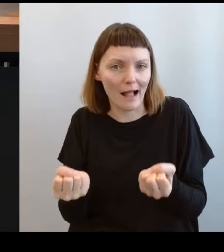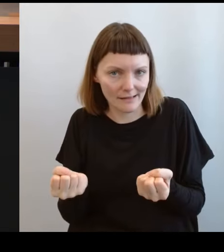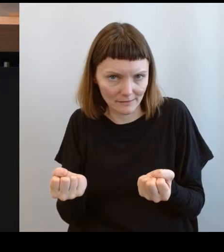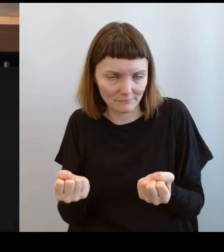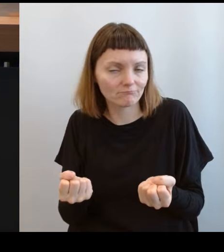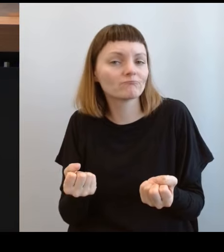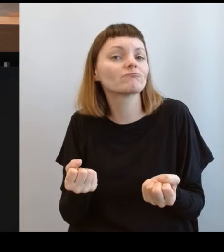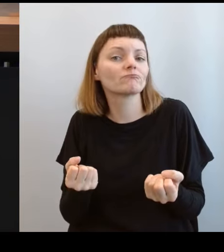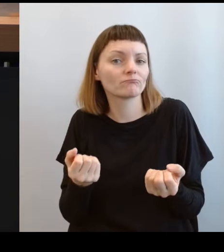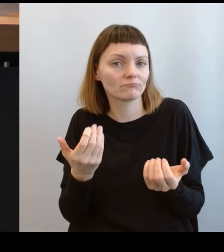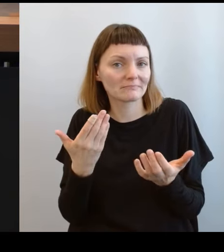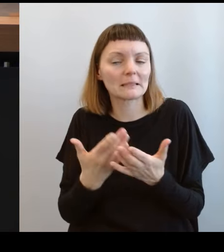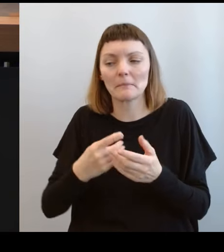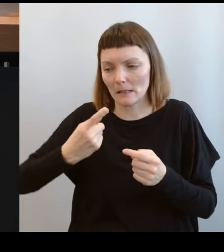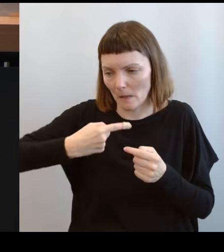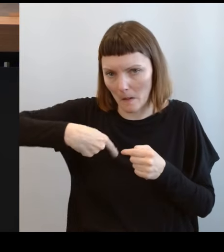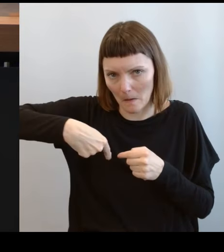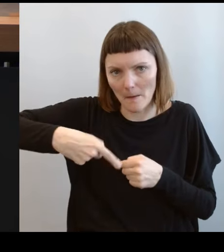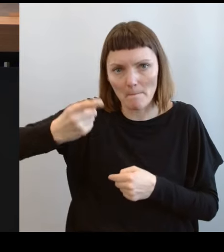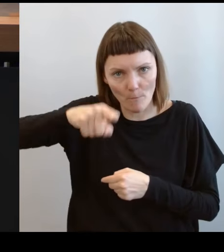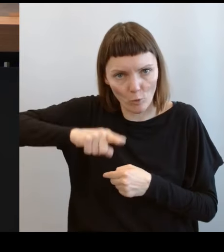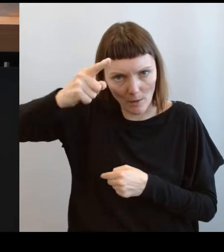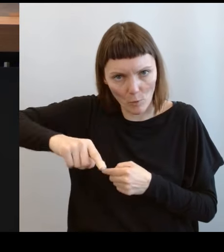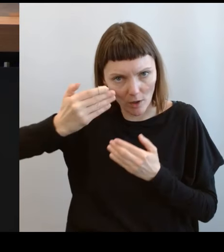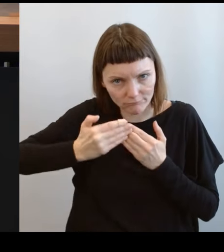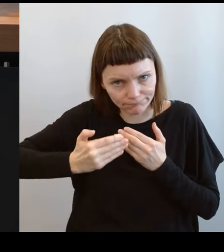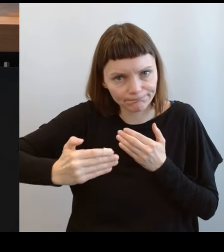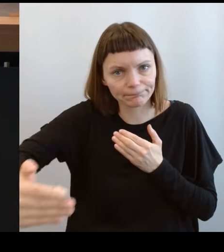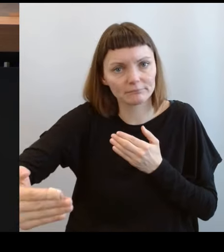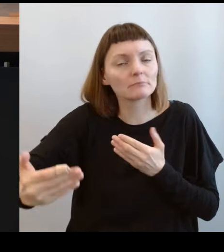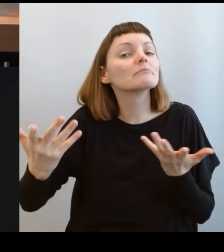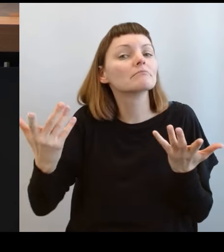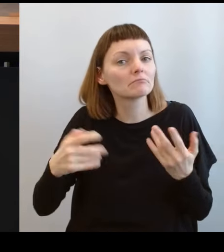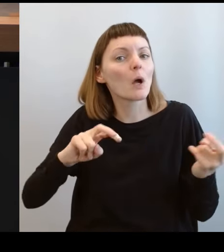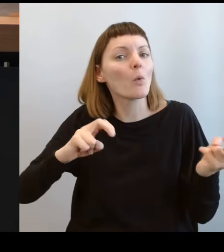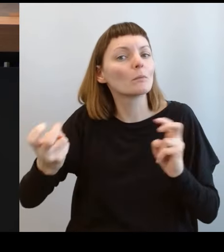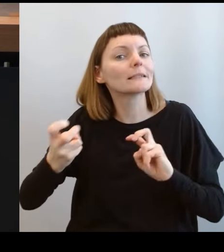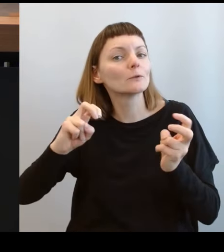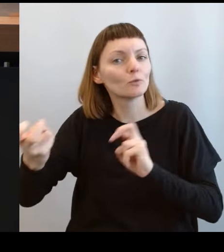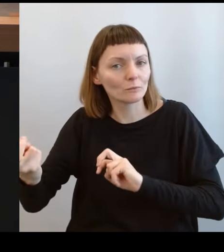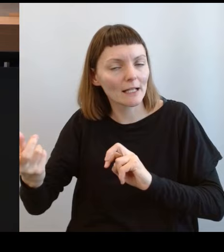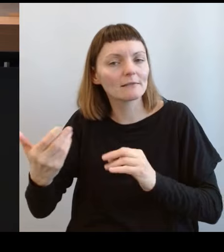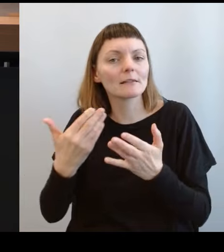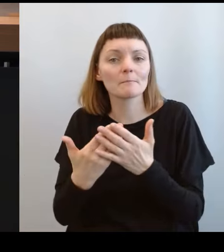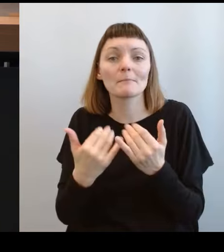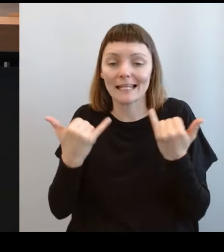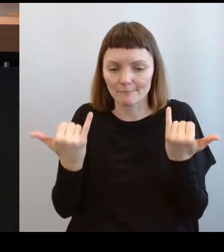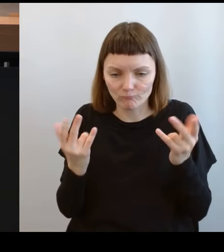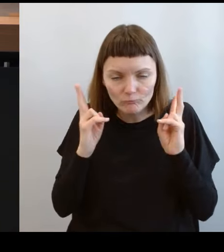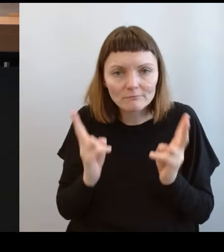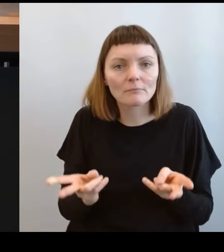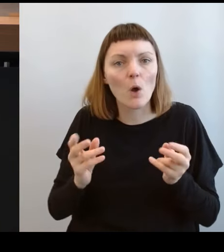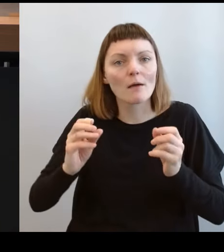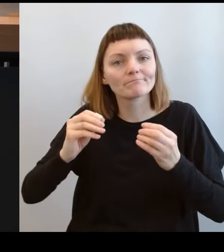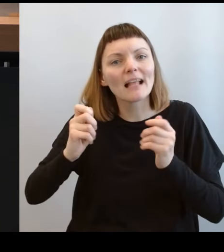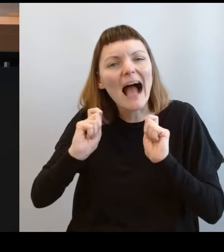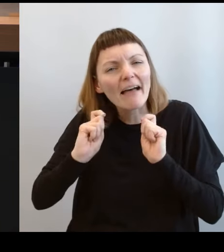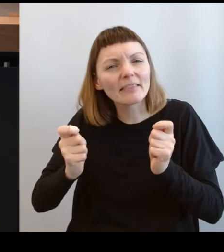werden einen wirklich kompakten, sinnvollen Antrag daraus bringen. Wir werden ihn dann hier vorstellen und mit euch diskutieren, hier